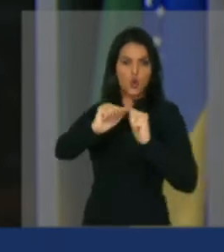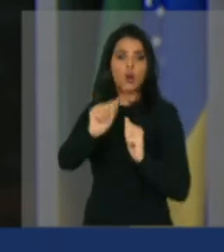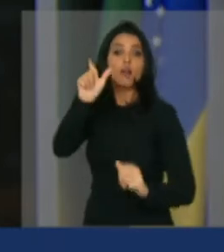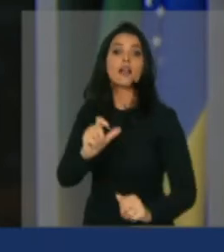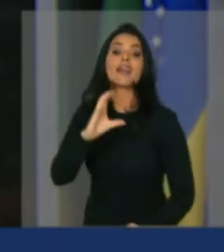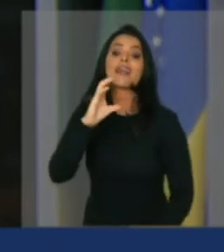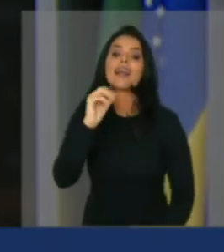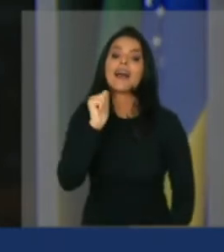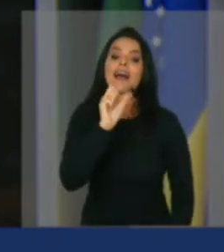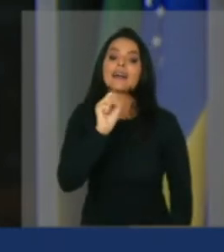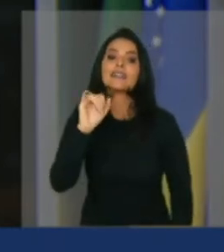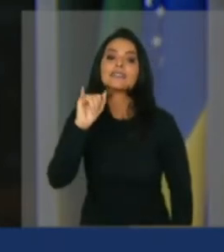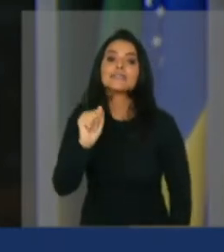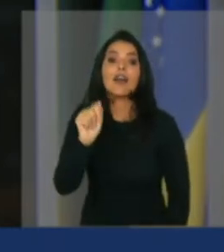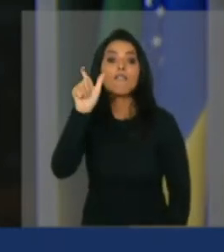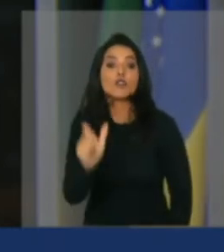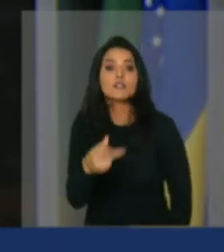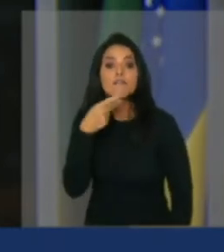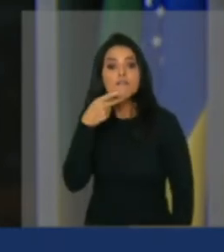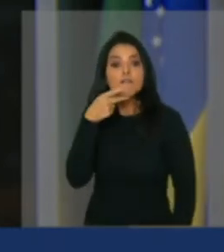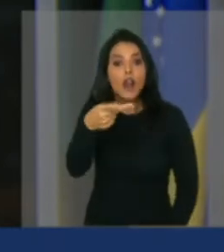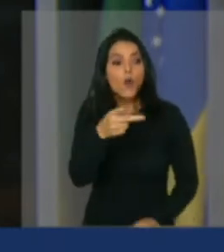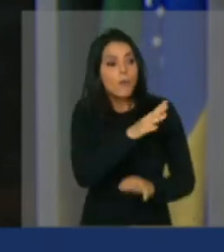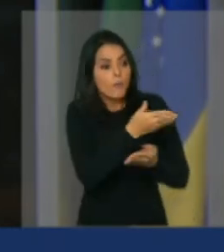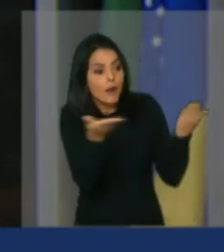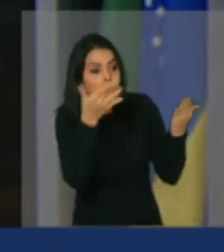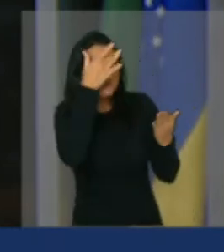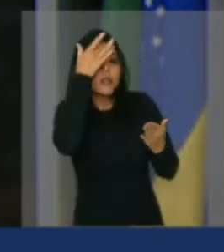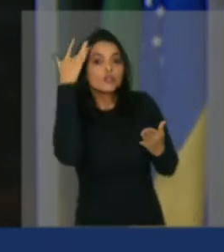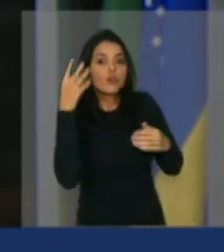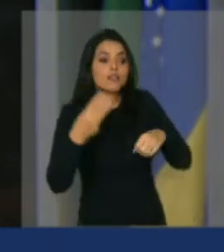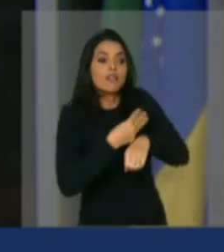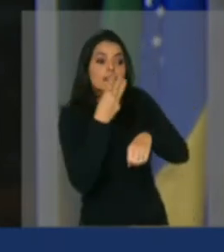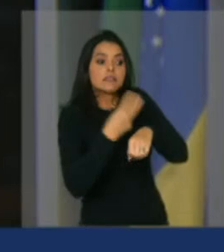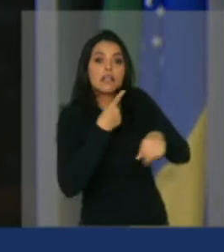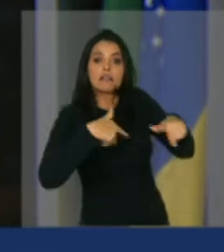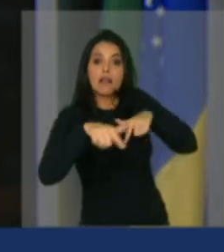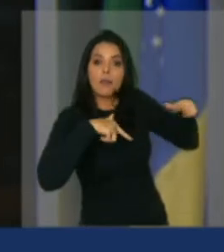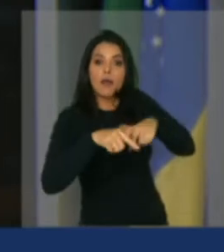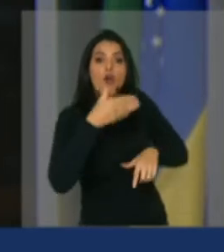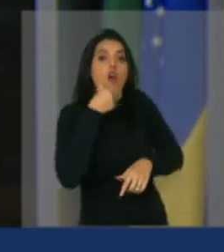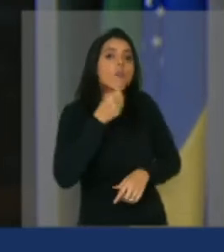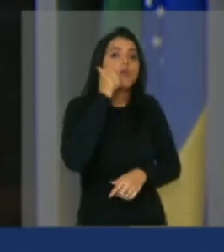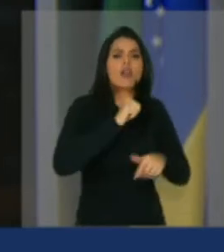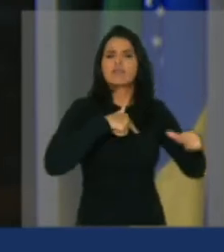SENHORA É CHEFE DAI, É DONA DE TUDO, DISSE PARA QUE OS FUNCIONÁRIOS TERCEIRIZADOS, HOMENS E MULHERES, TRABALHADORAS, E TRABALHADORAS QUE ESTÃO AÍ, PAGANDO ESTE